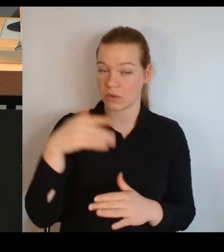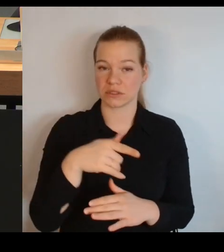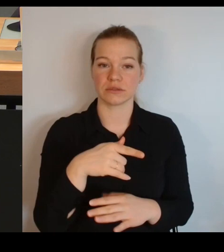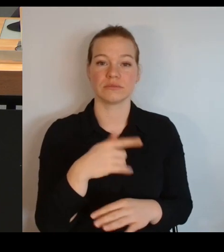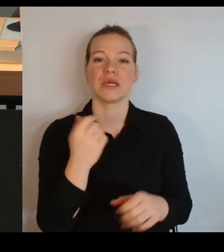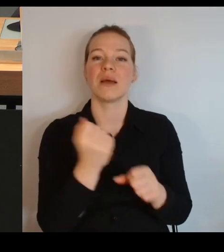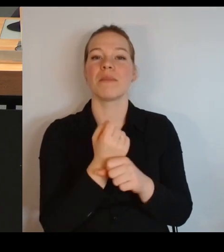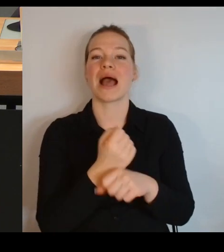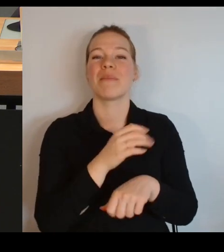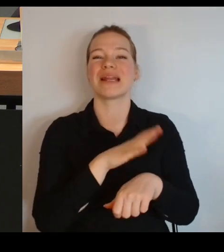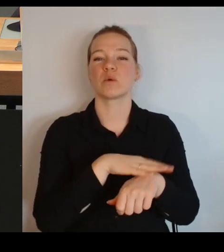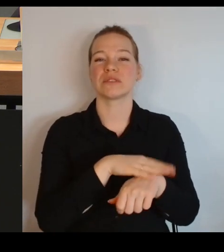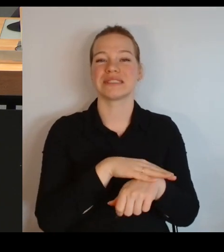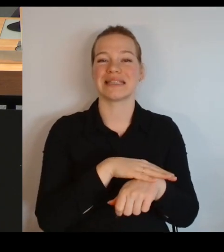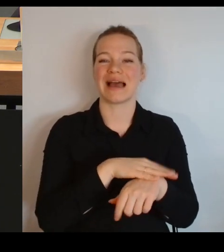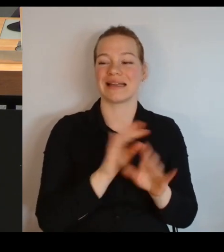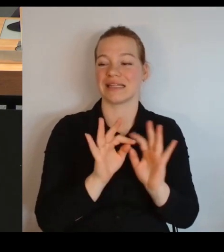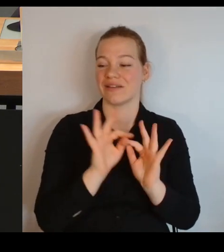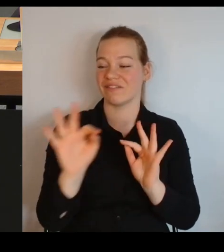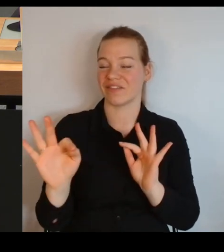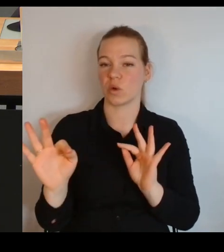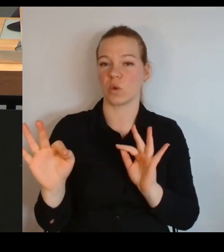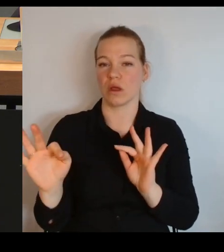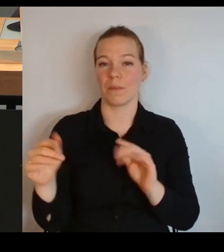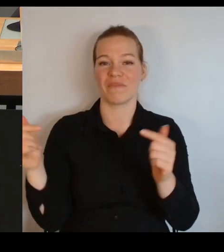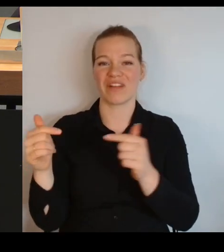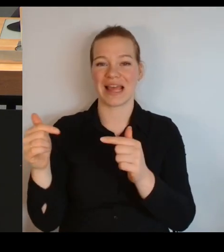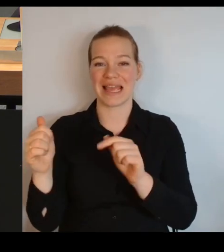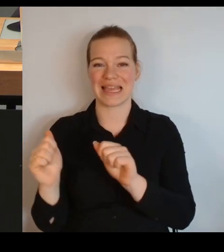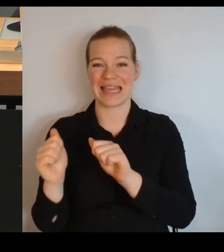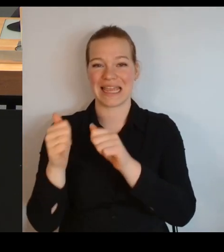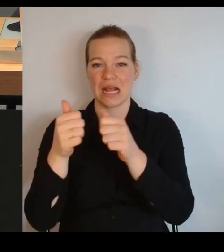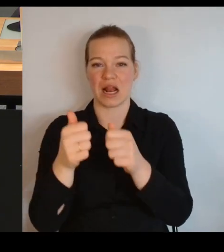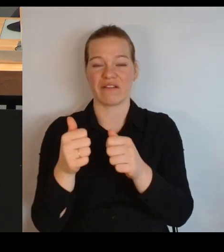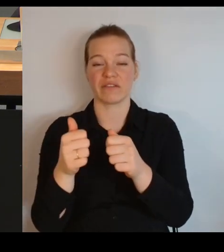Personalmangels bei den Sozialhilfet rägern in die Länge und dauert etwa